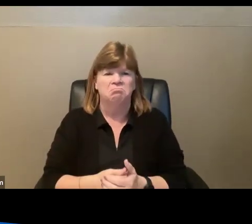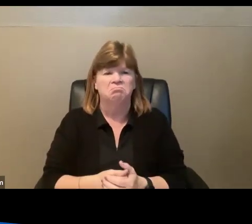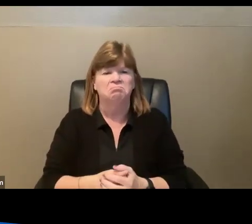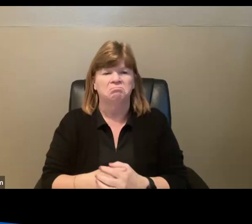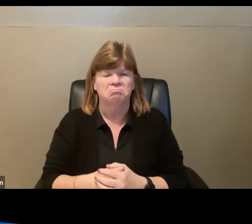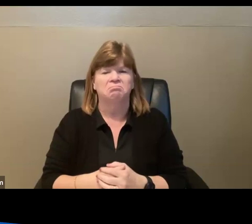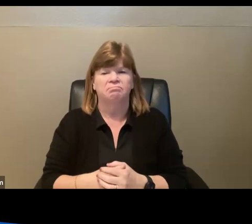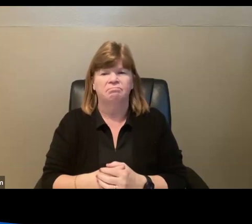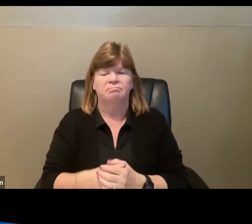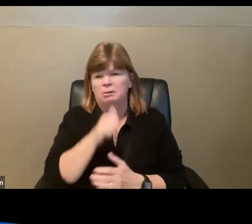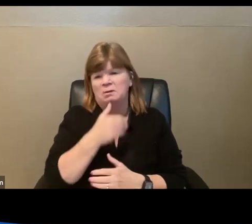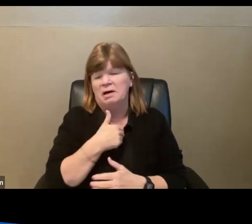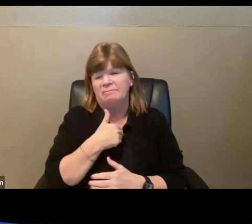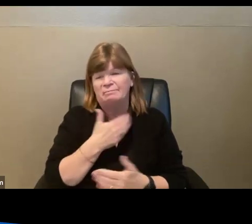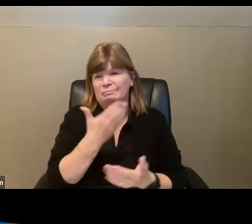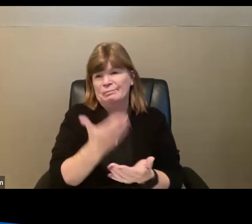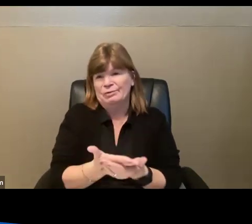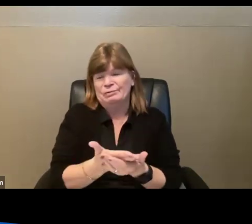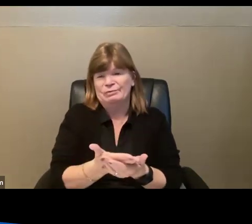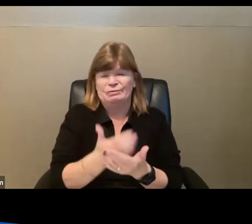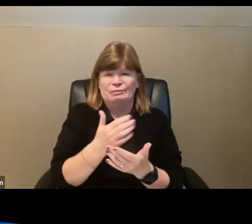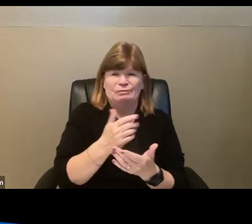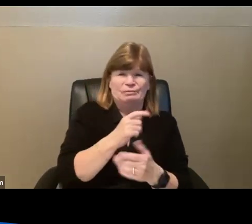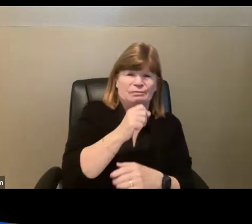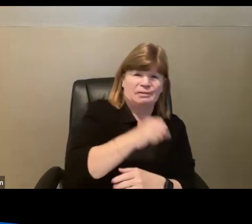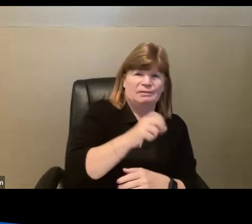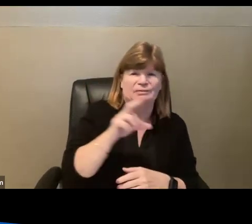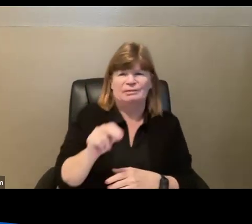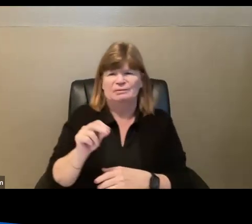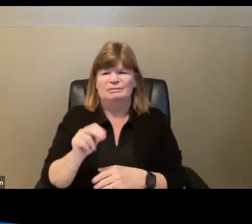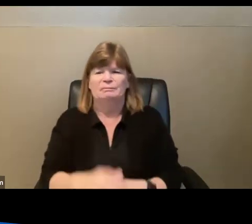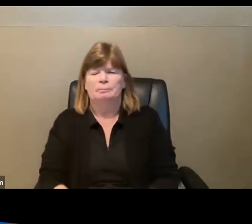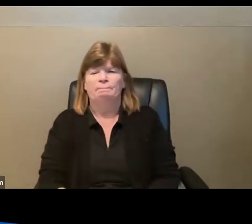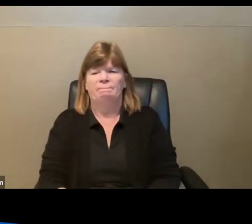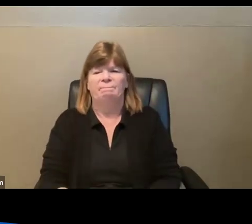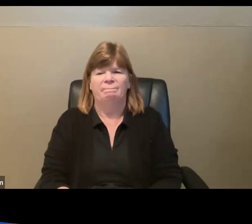No tengo pruebas de que no lo haga, pero no parece haber ninguna evidencia de que lo haga.